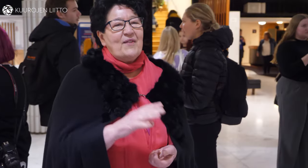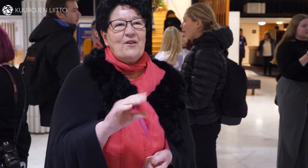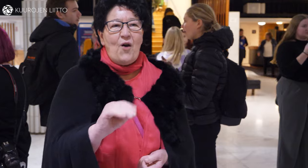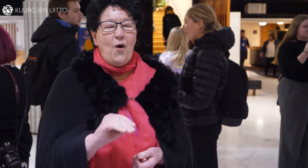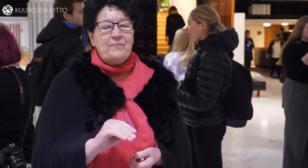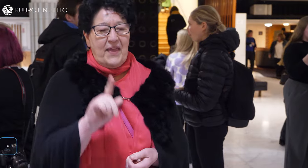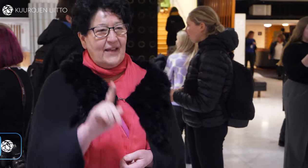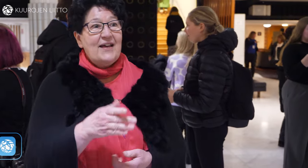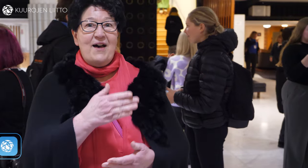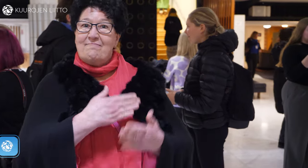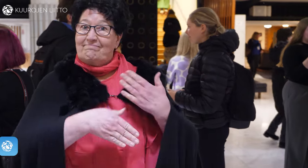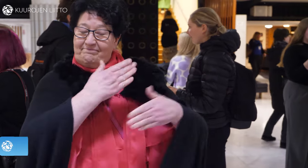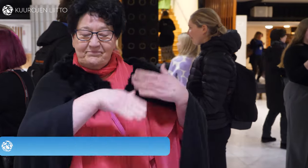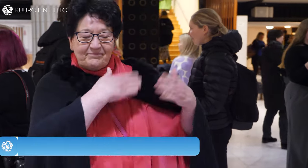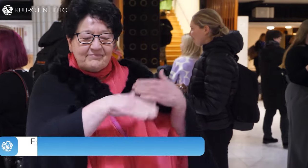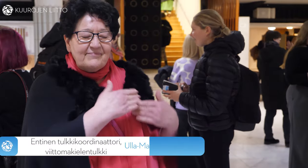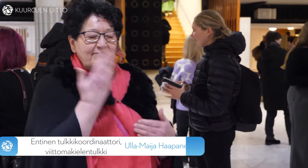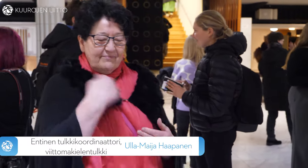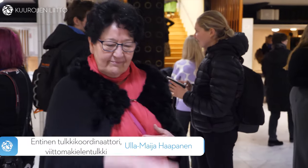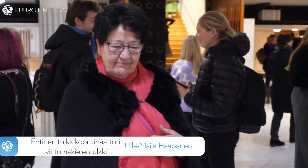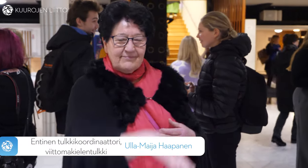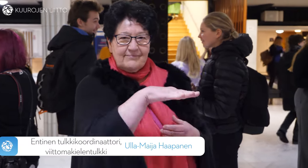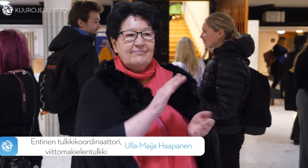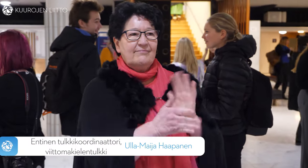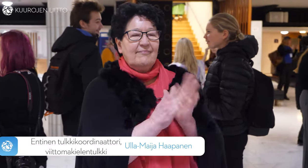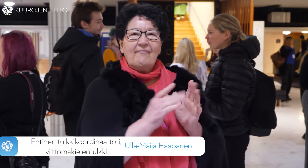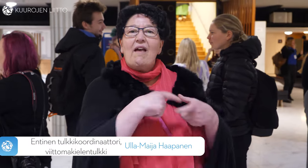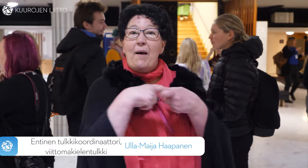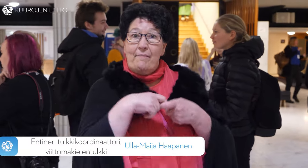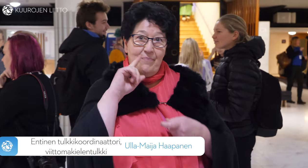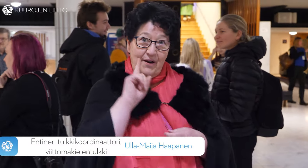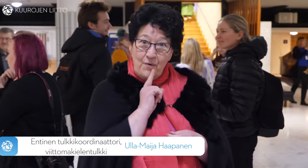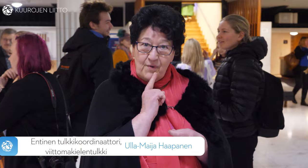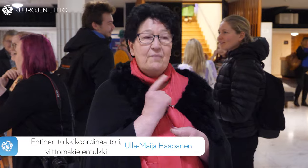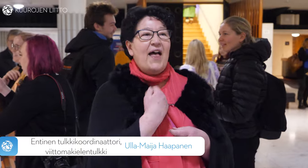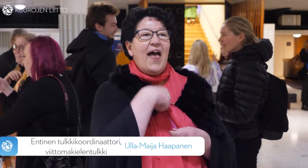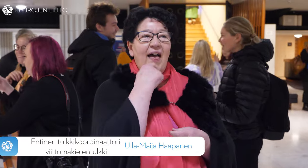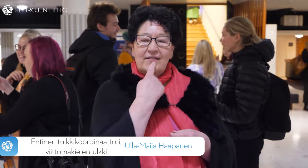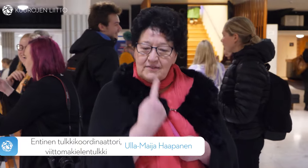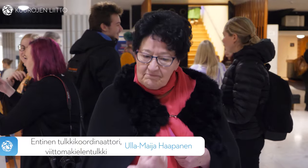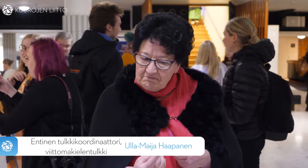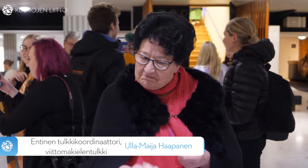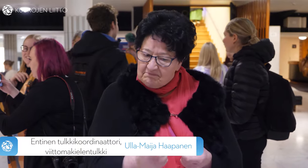Joo, mennäänpä ensi hieman ajassa taaksepäin. Olen siis kuurosta perheestä, ja äitini sanoi minulle aikanaan, -